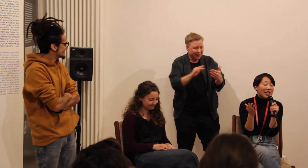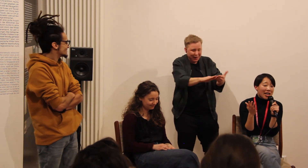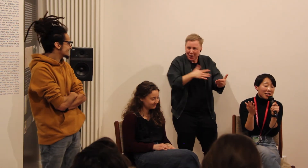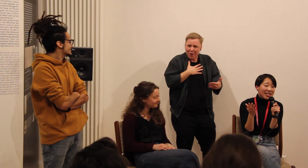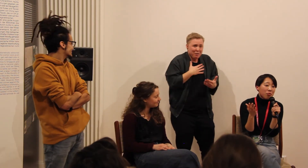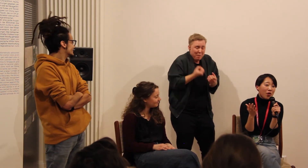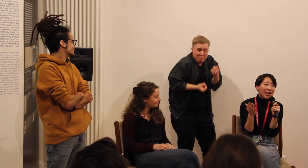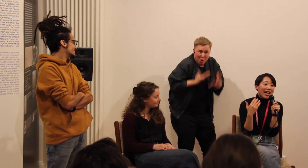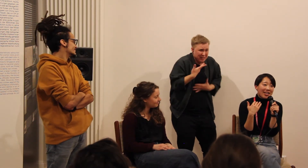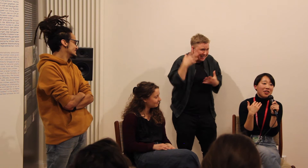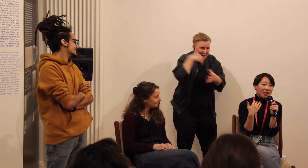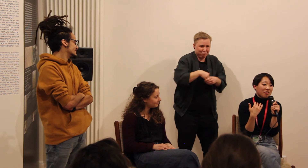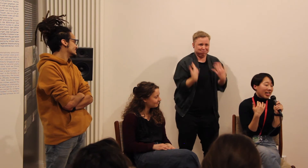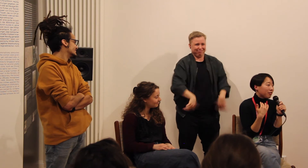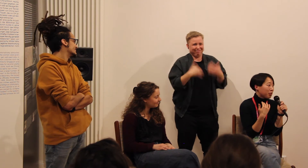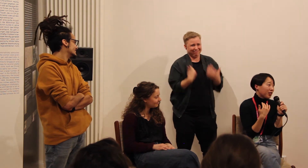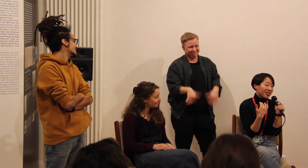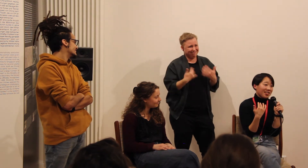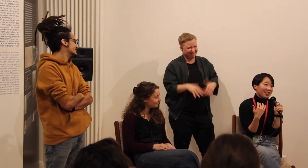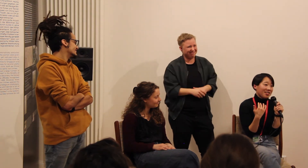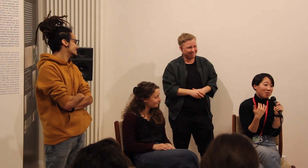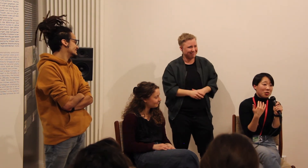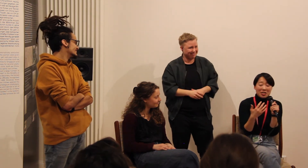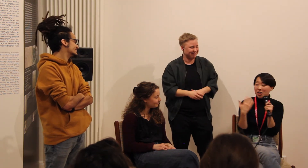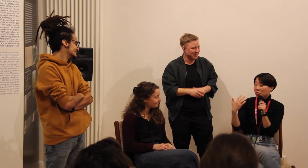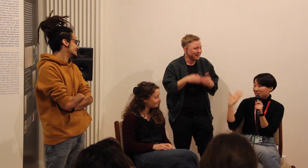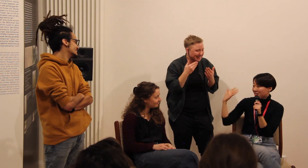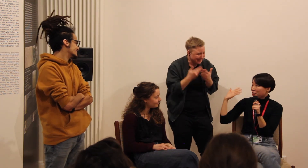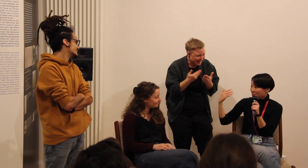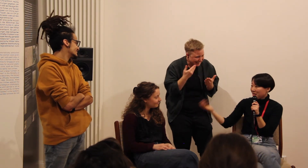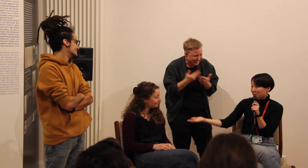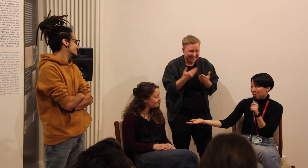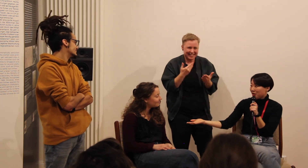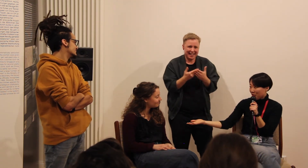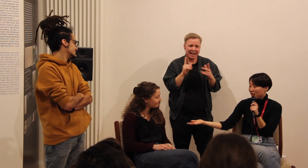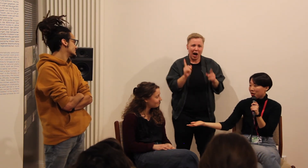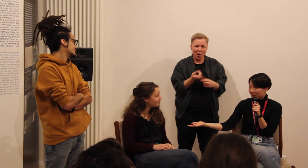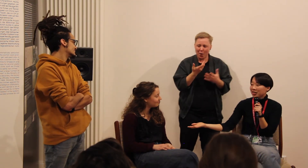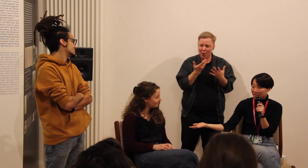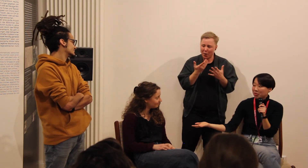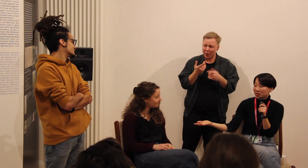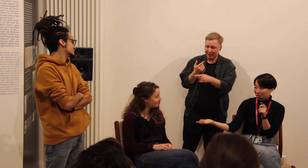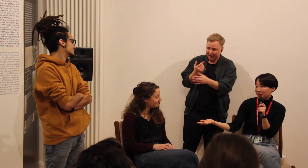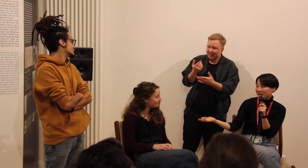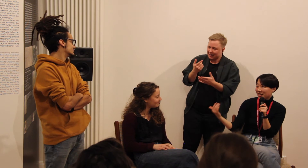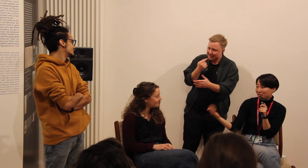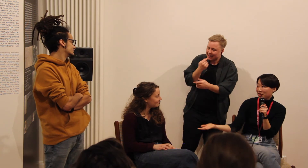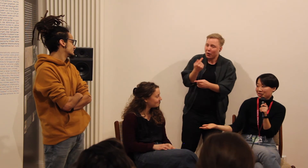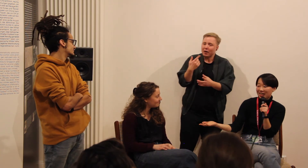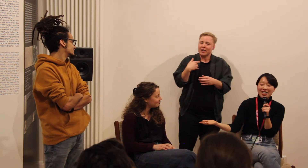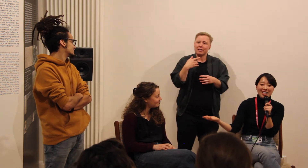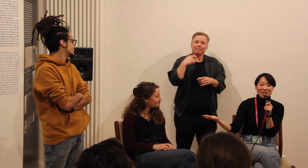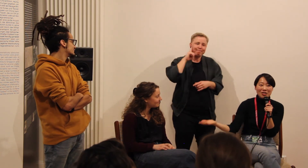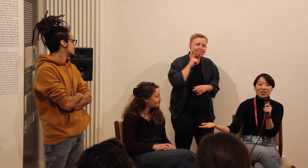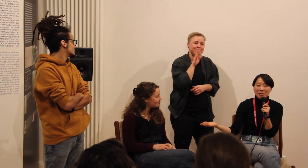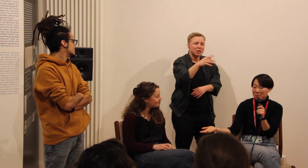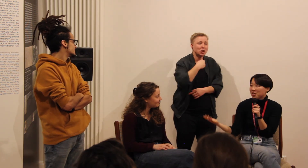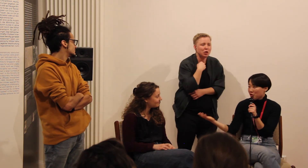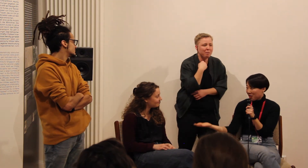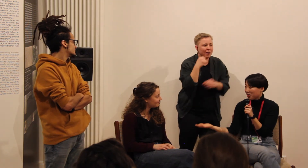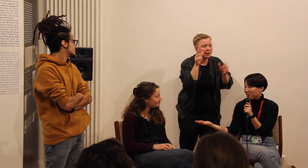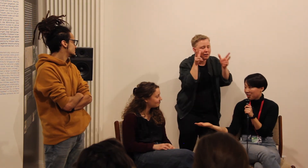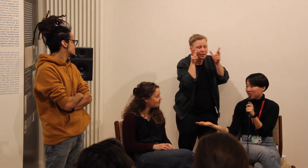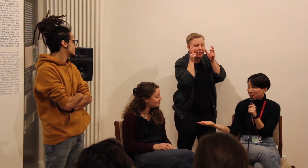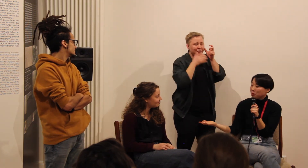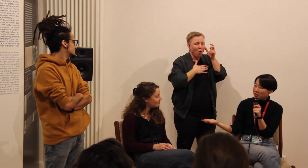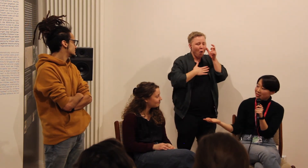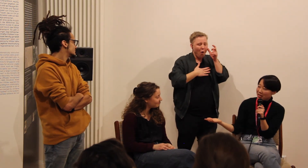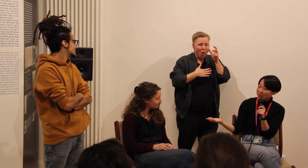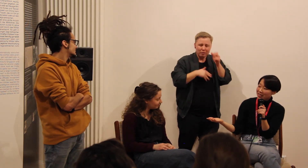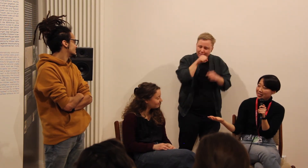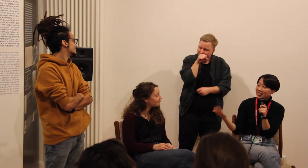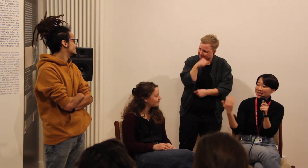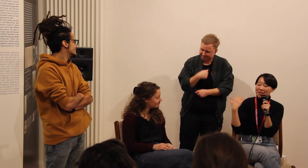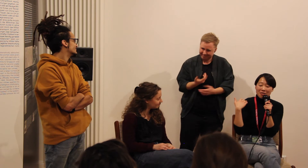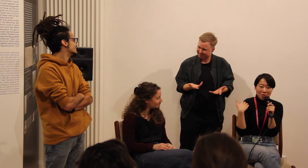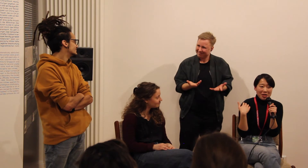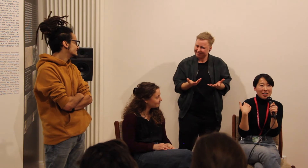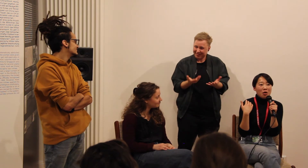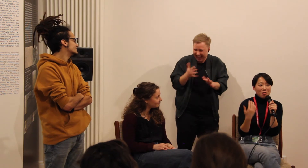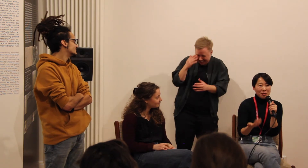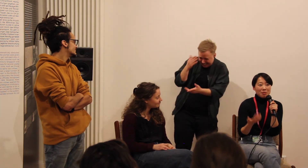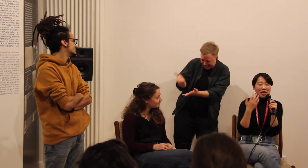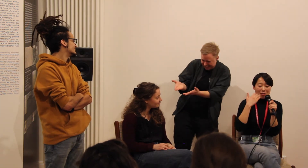Ich mag auch ihre Stimmen, wie bei dir wahrscheinlich. Du kannst dich sehr gut an die Stimmen erinnern.